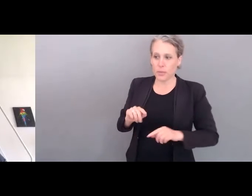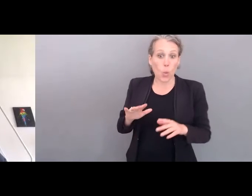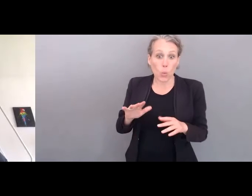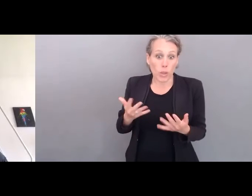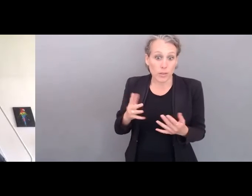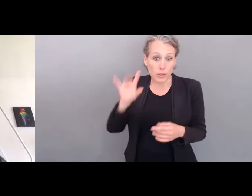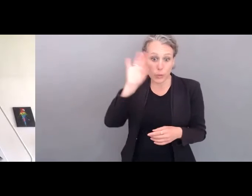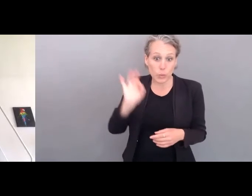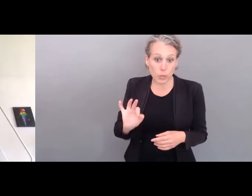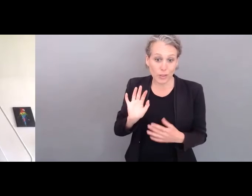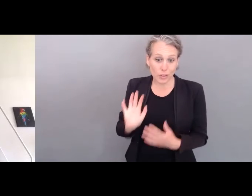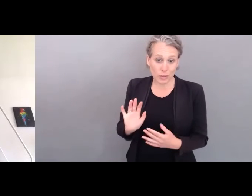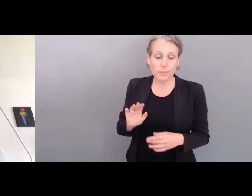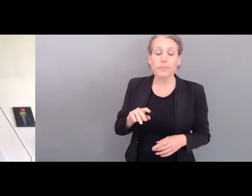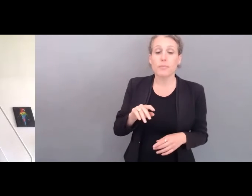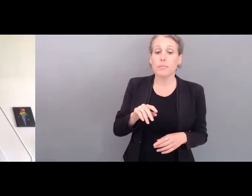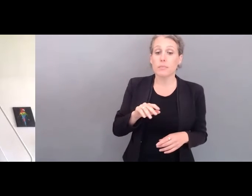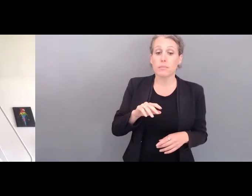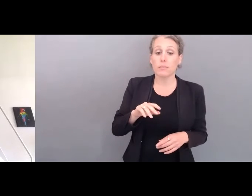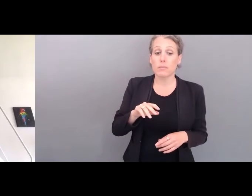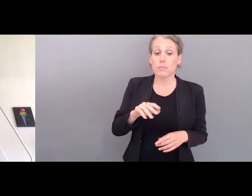Bien, comenzaré con nuestra primera pregunta, la pregunta es.